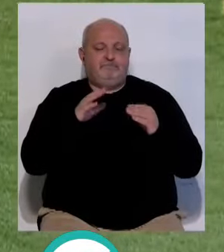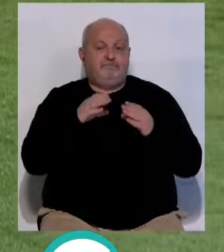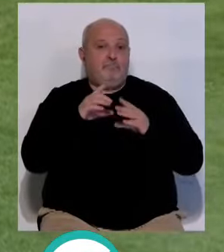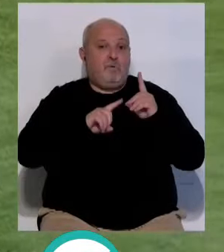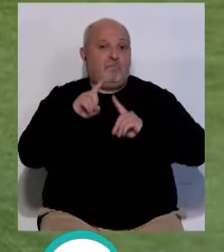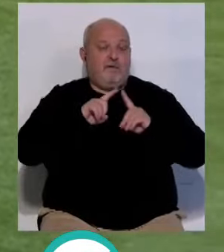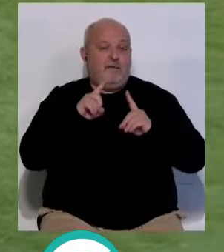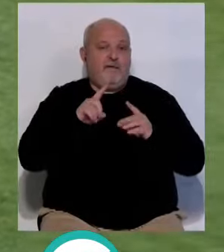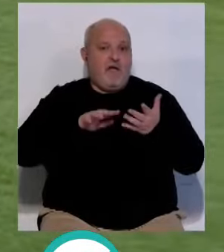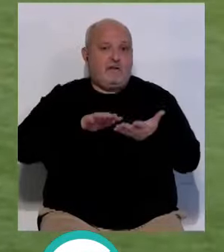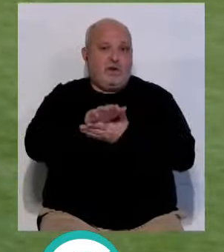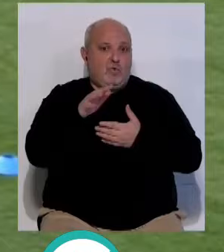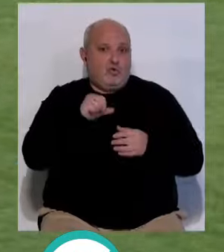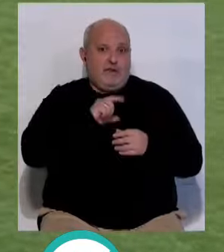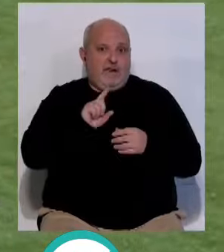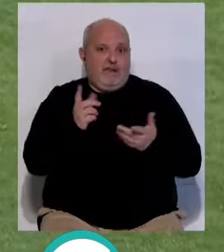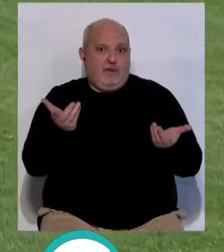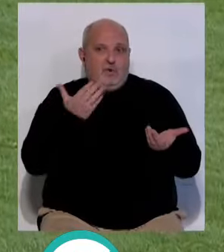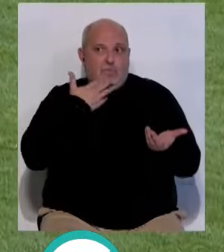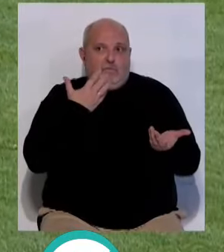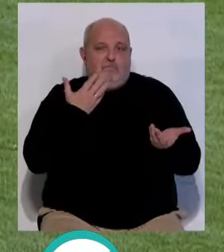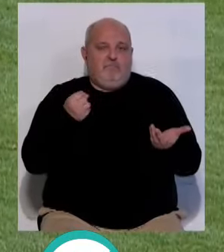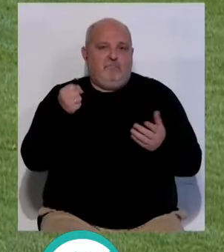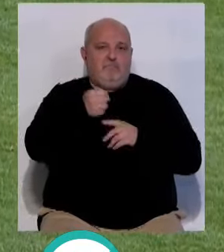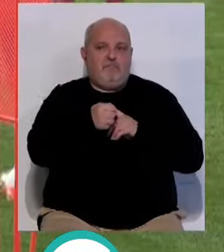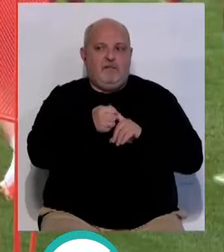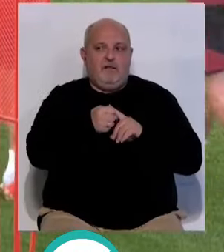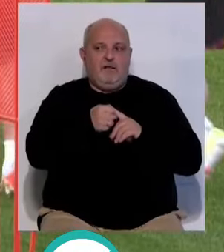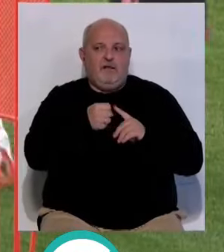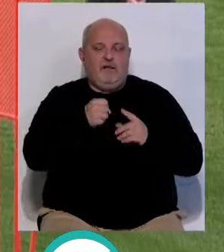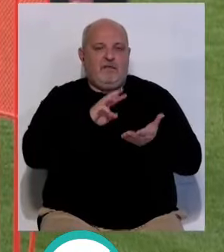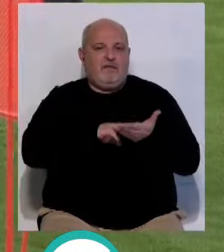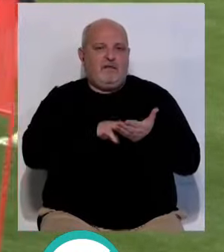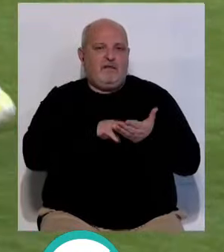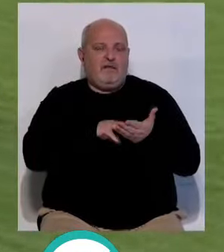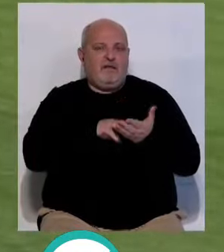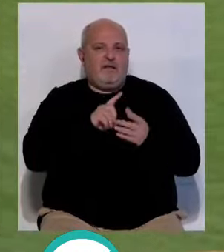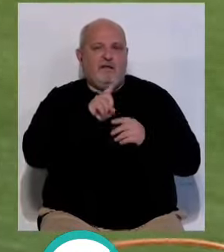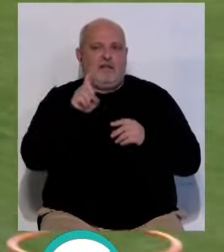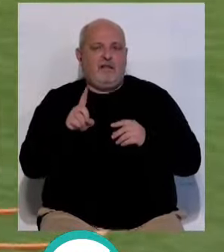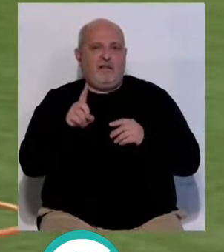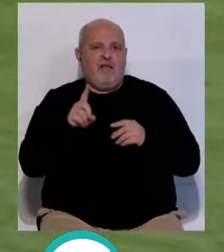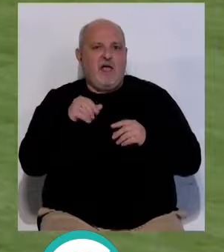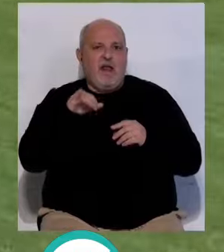tiene para atacar si encima ya metemos a un pivote defensivo acompañando a al cará en vez de poner